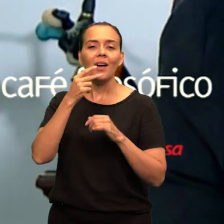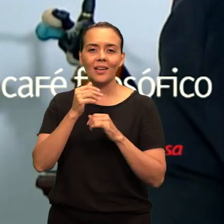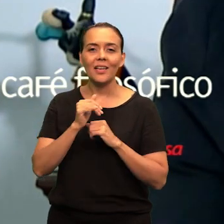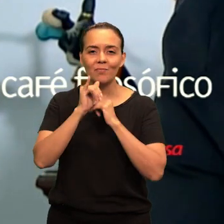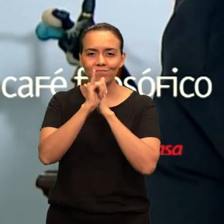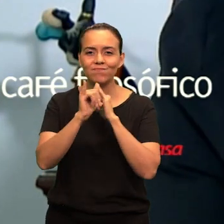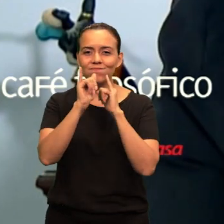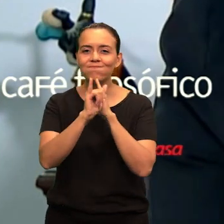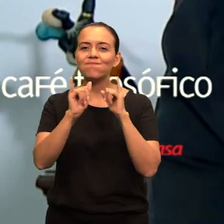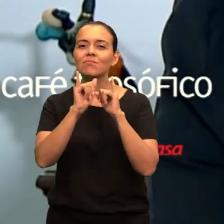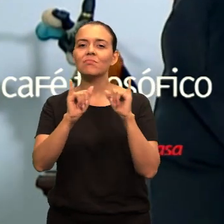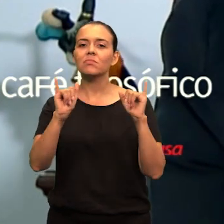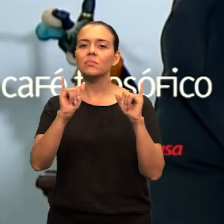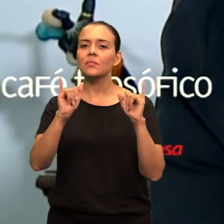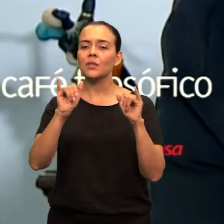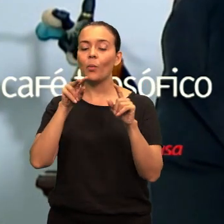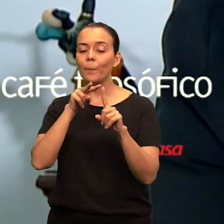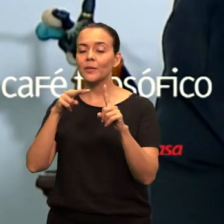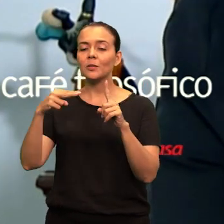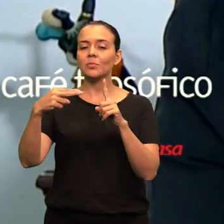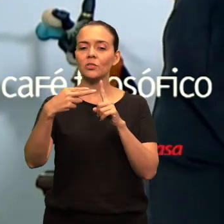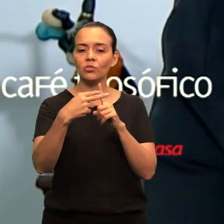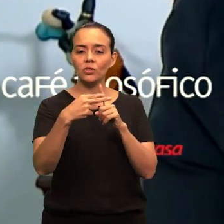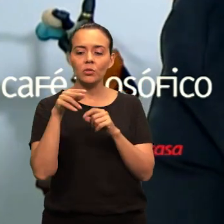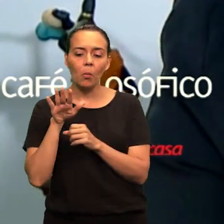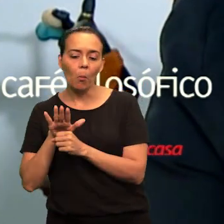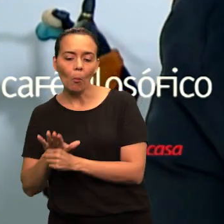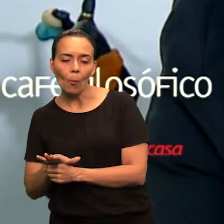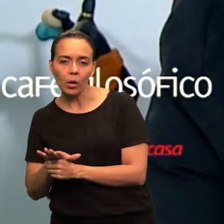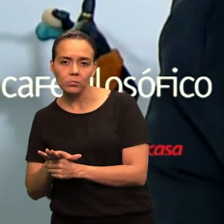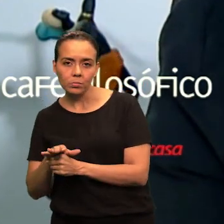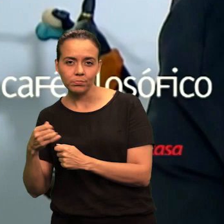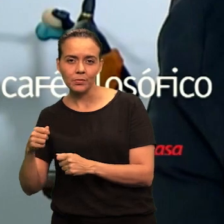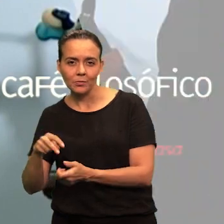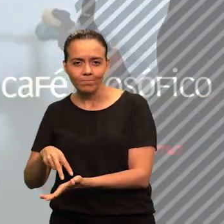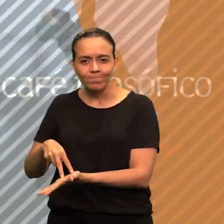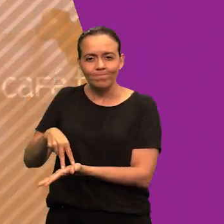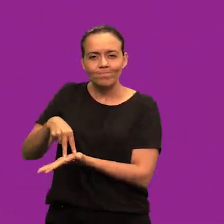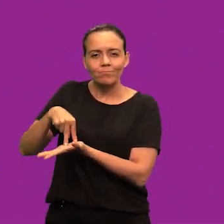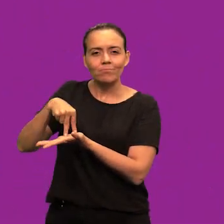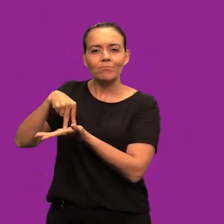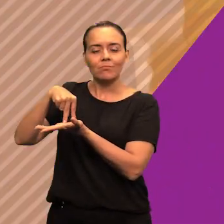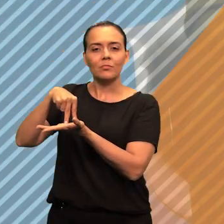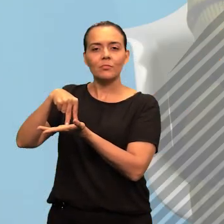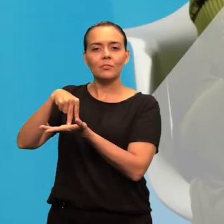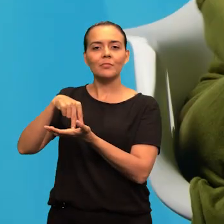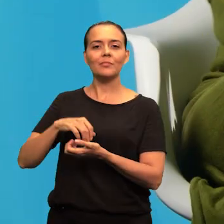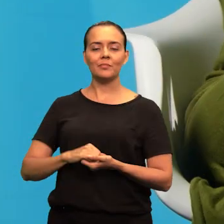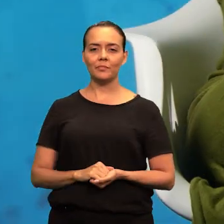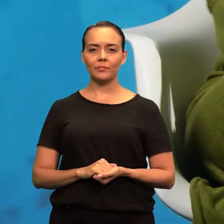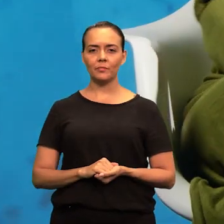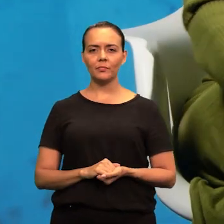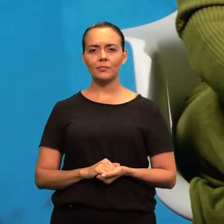pela perspectiva dos vencidos. Senão os vencedores nunca cessam de vencer. [Mariléa] Eu acho que, agora falando da Djamila,